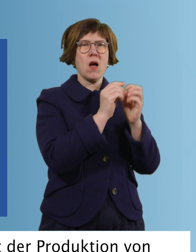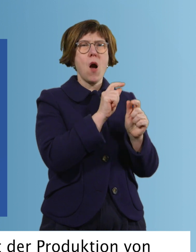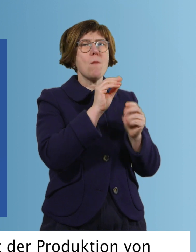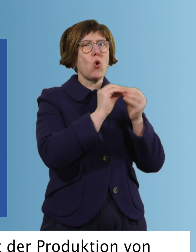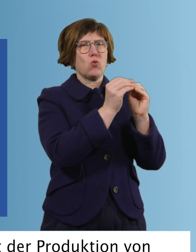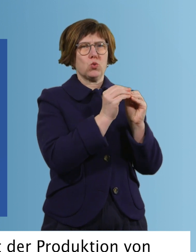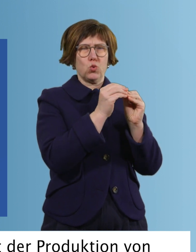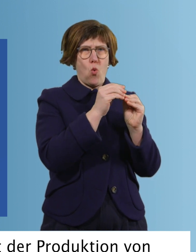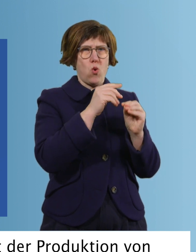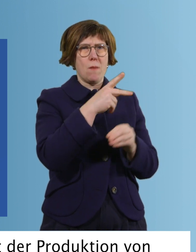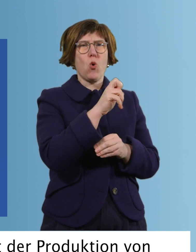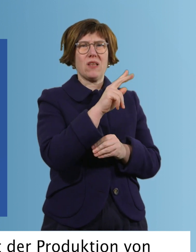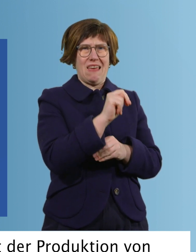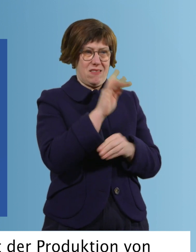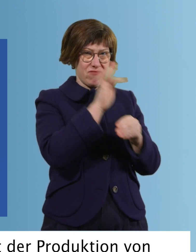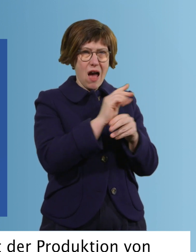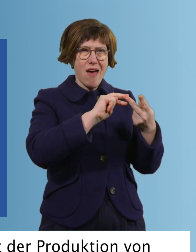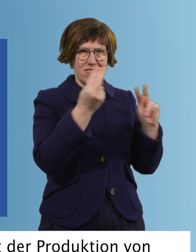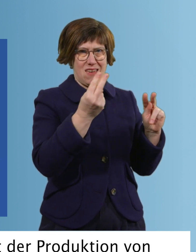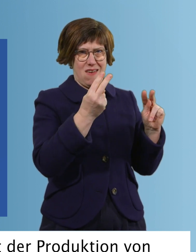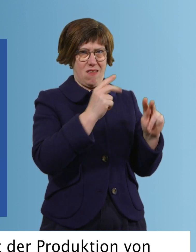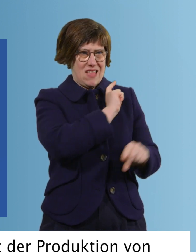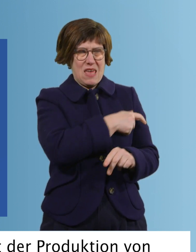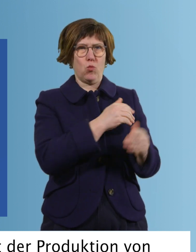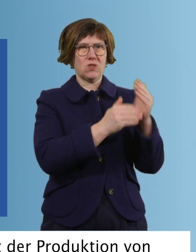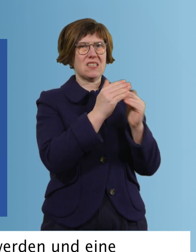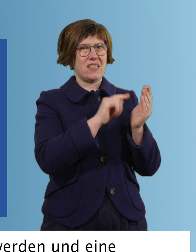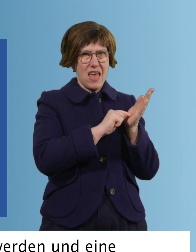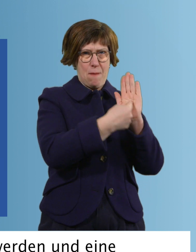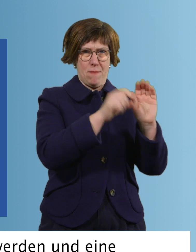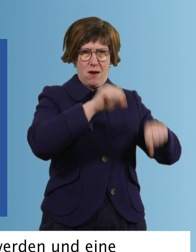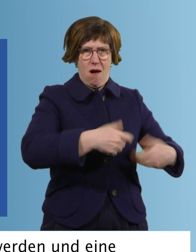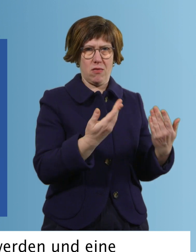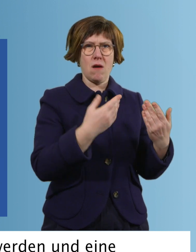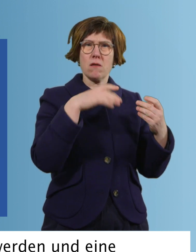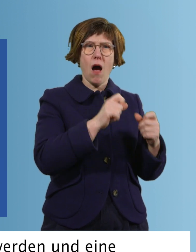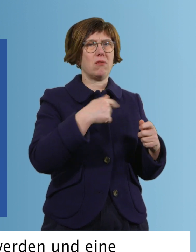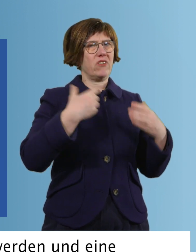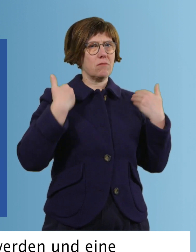Produktion von Proteinen, die als Antigene dem Immunsystem präsentiert werden und eine